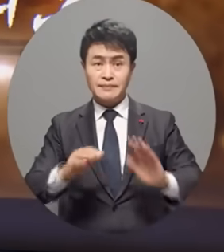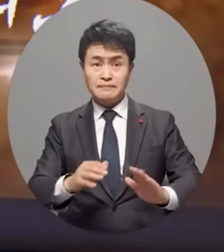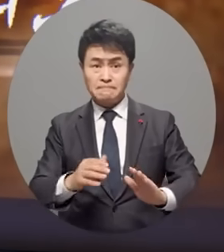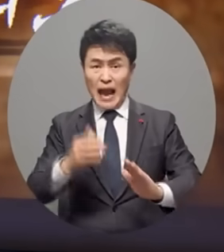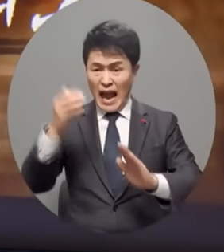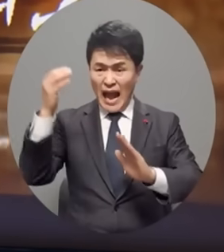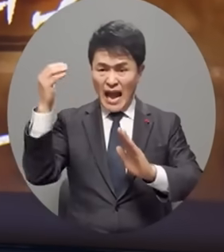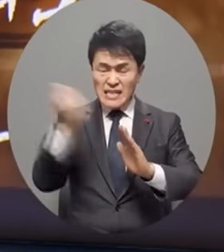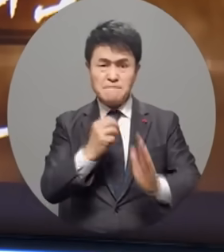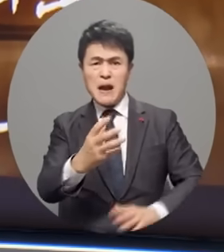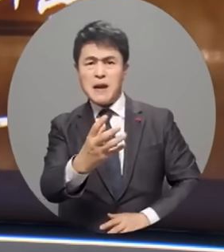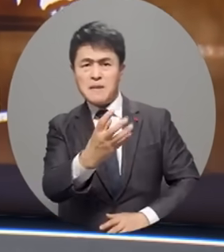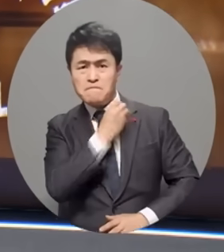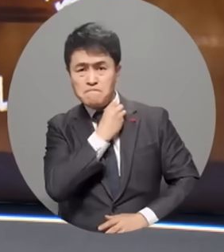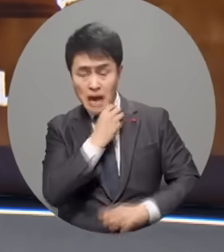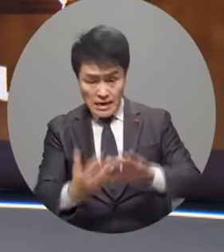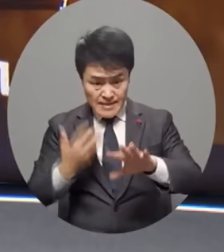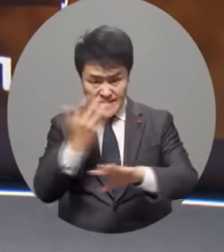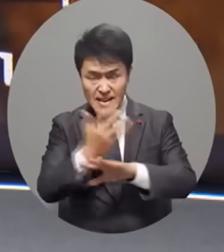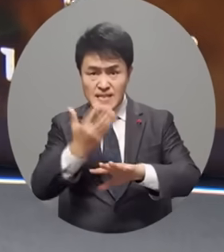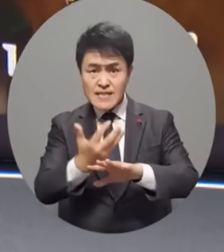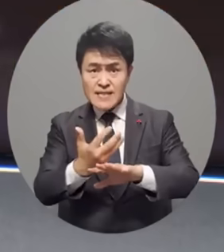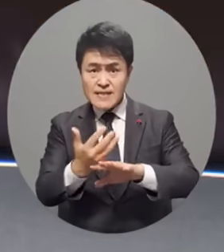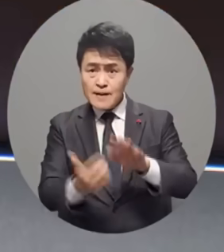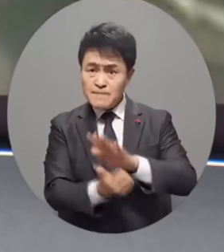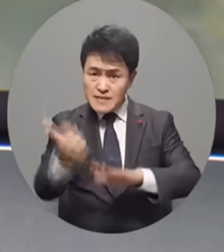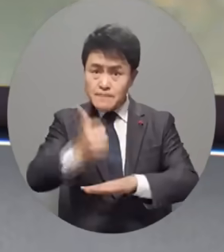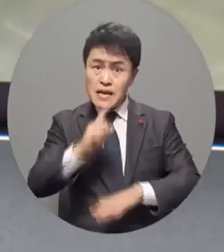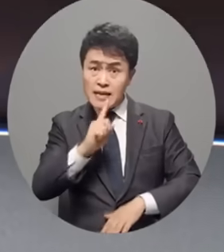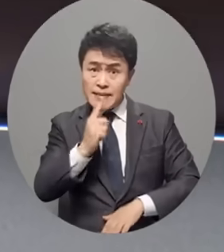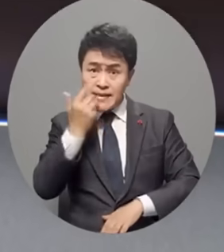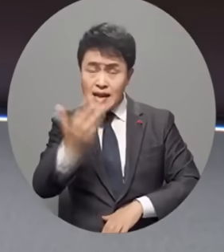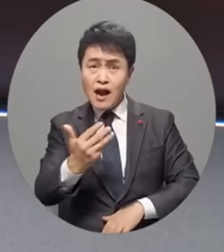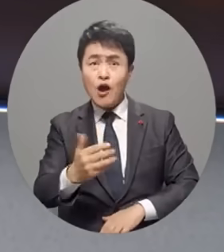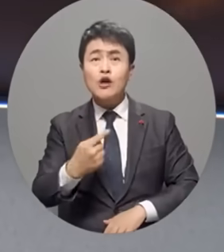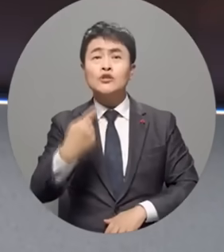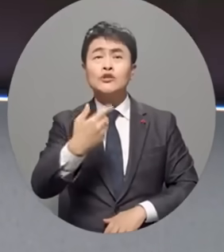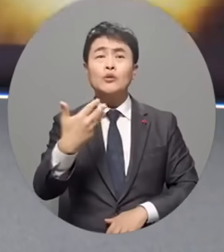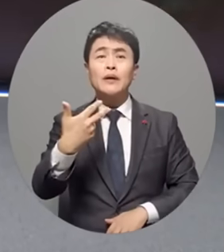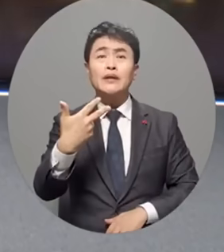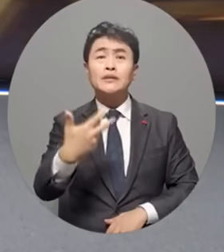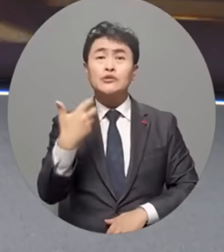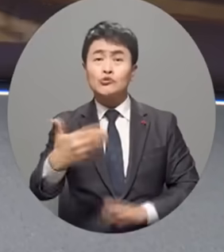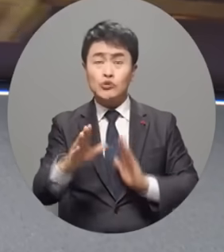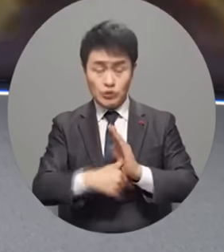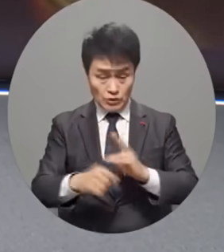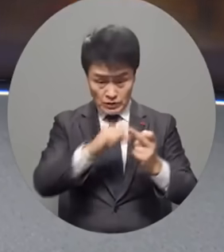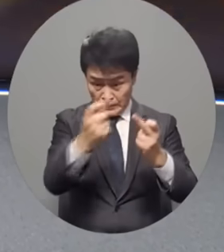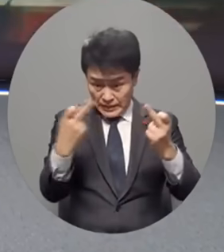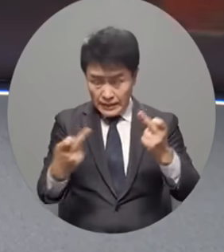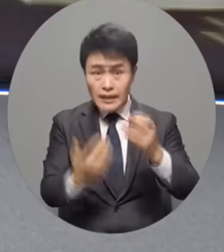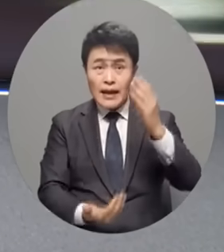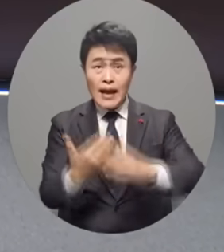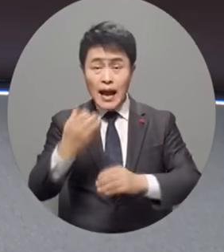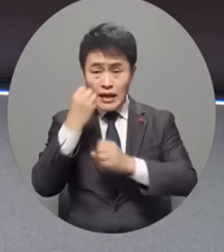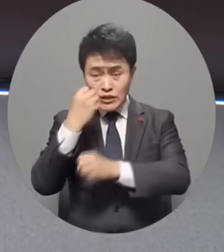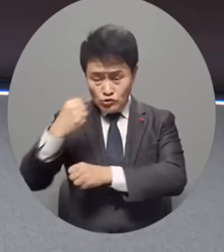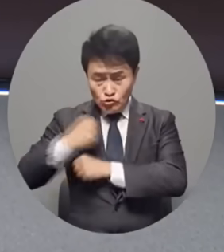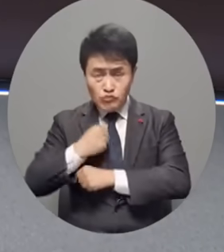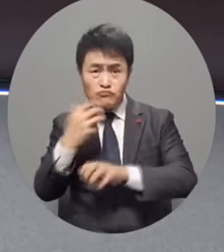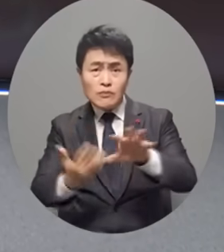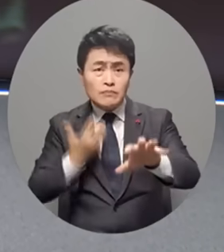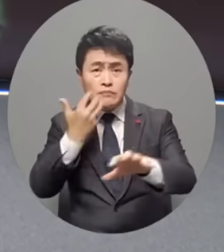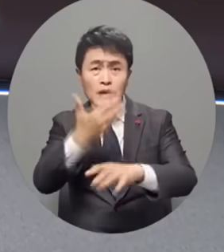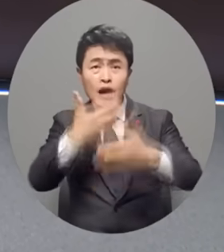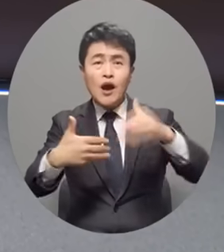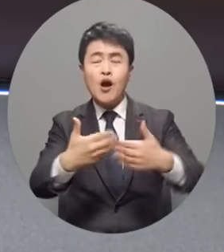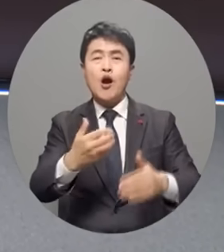실패하면 반역, 성공하면 혁명 아닙니까! -(앵커) 1979년 12월 12일 벌어진 신군부의